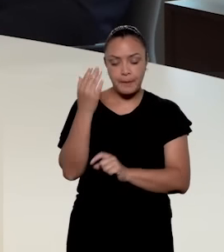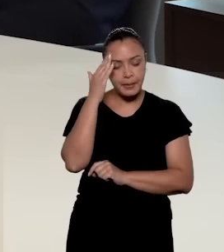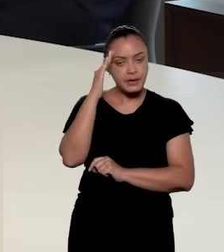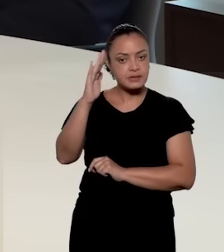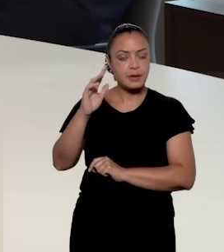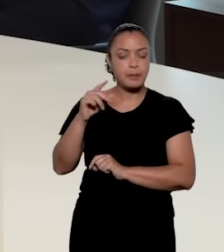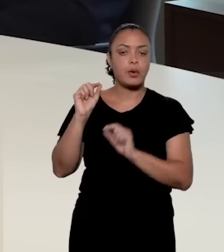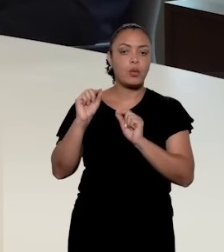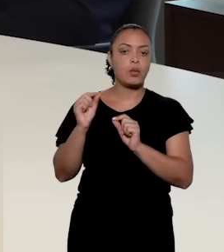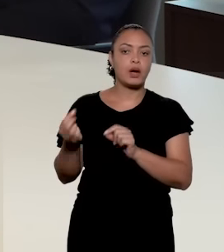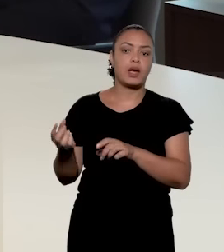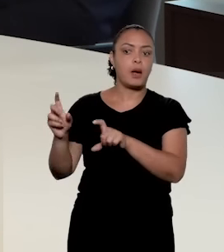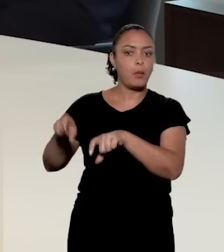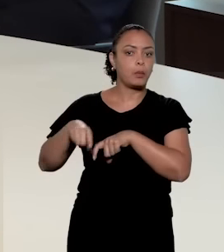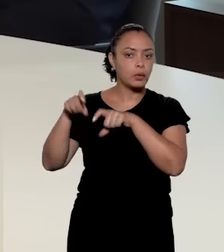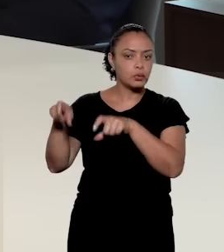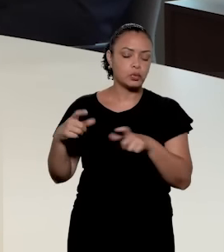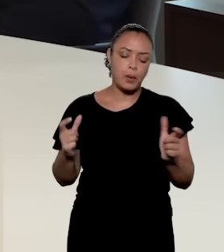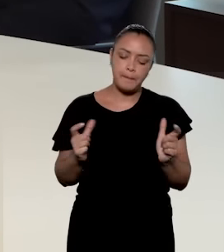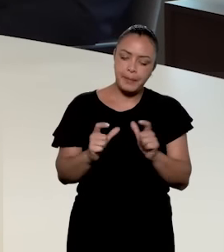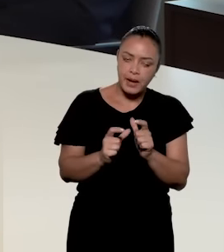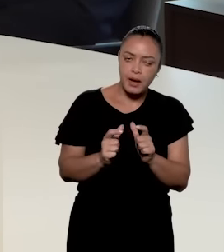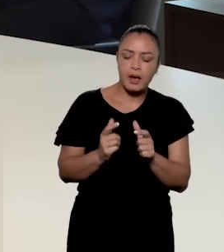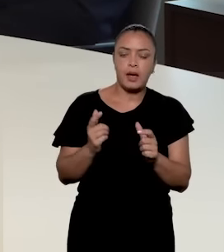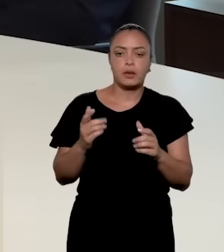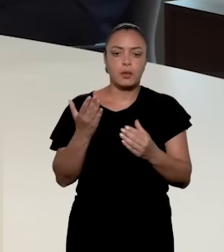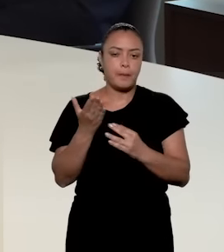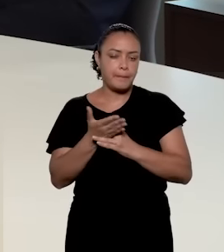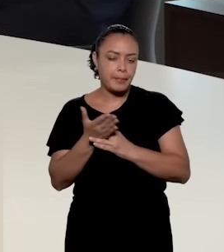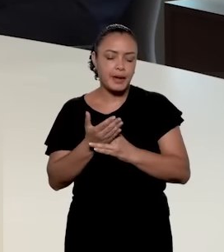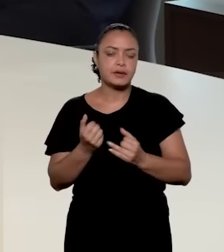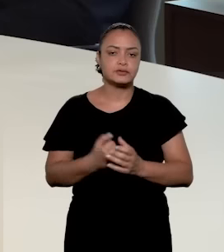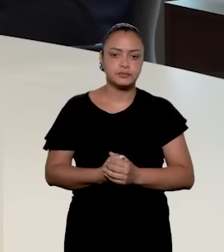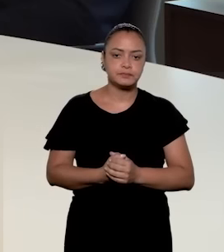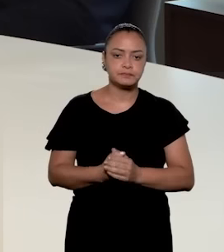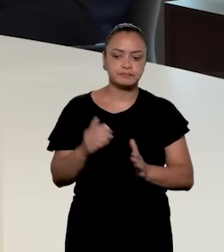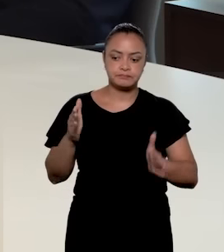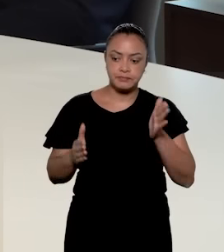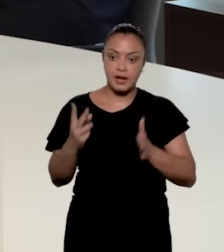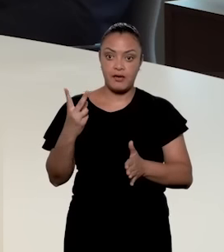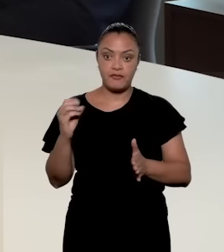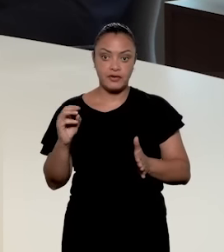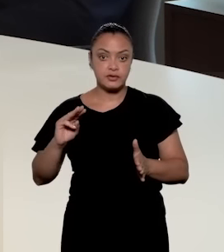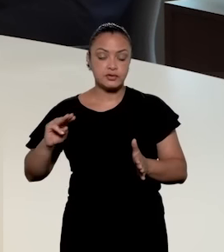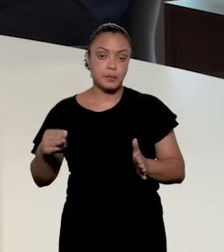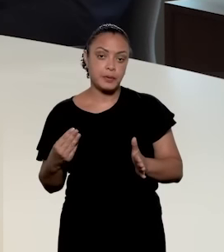médios produtores, com operações ali entre R$ 20 mil até R$ 5 milhões.